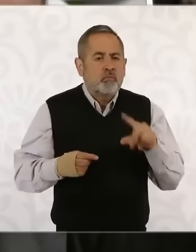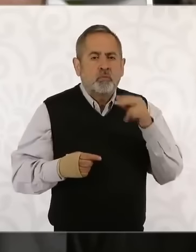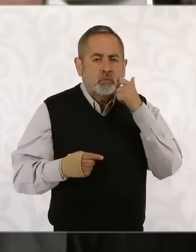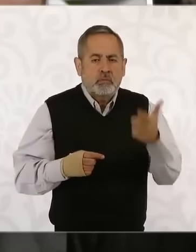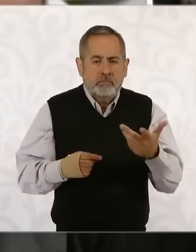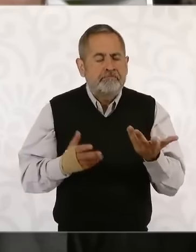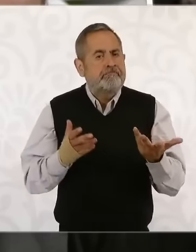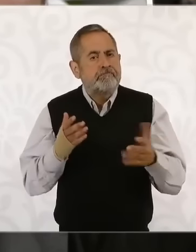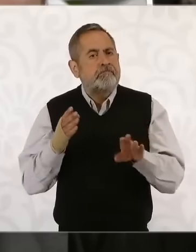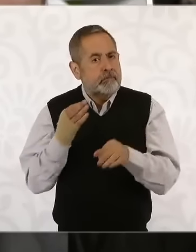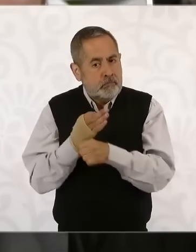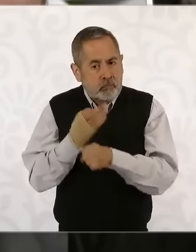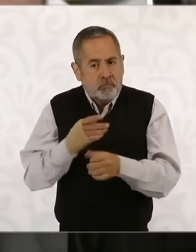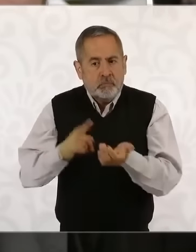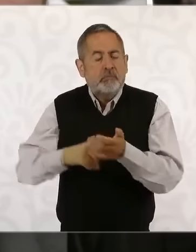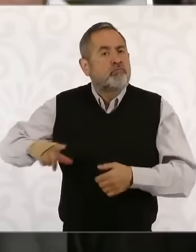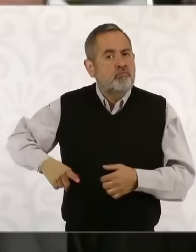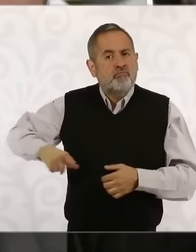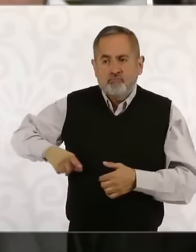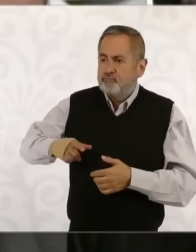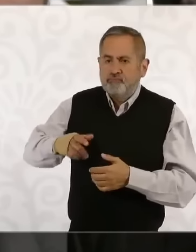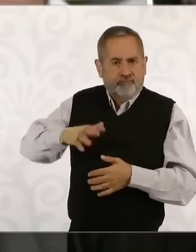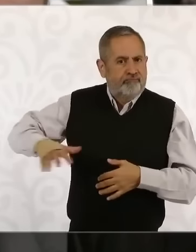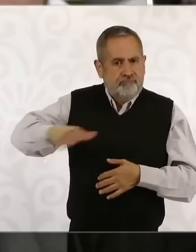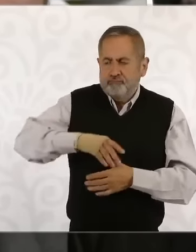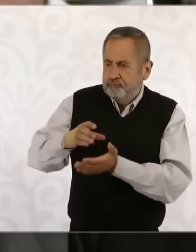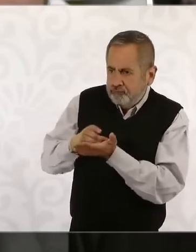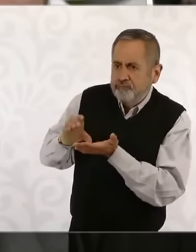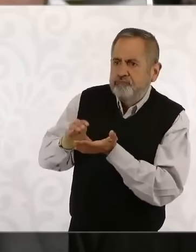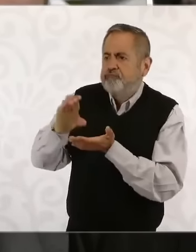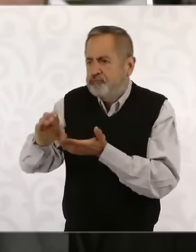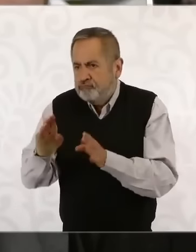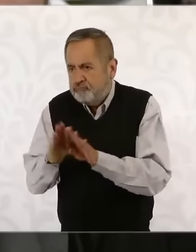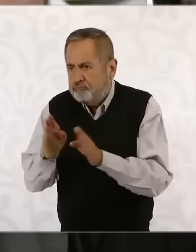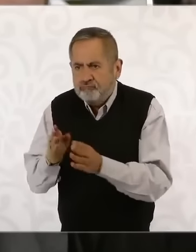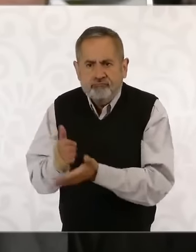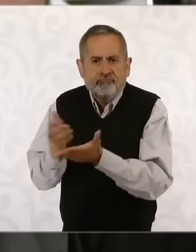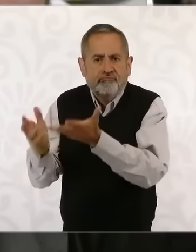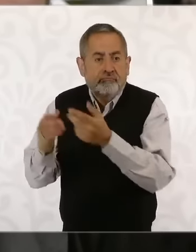del Estado, esta intervención, perdón, del Estado también promovió pues la la desindustrialización